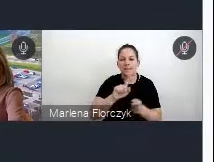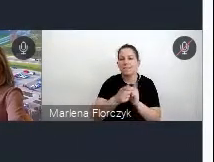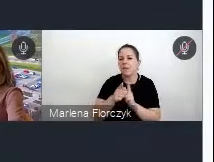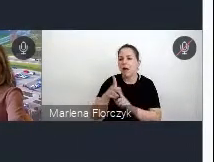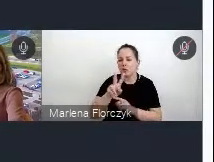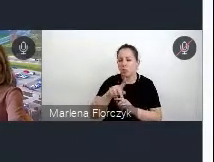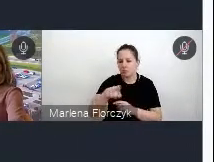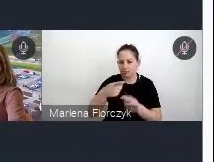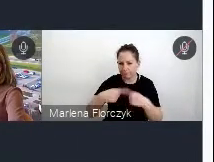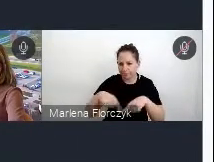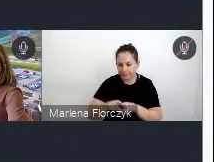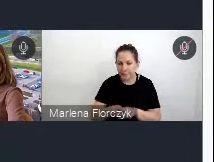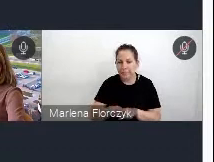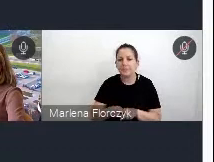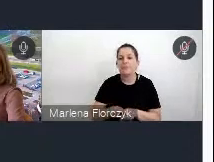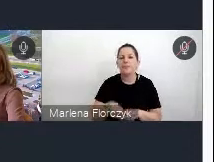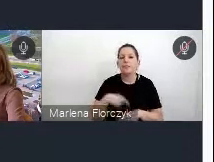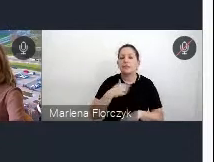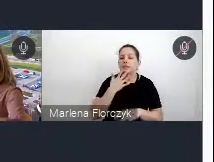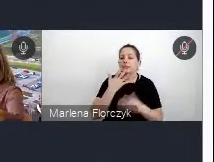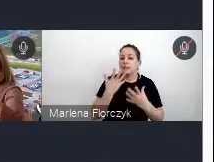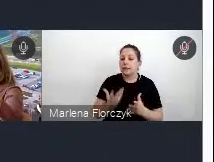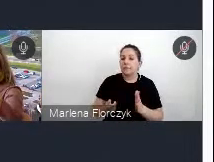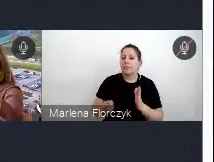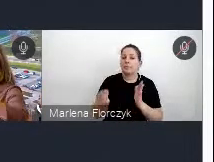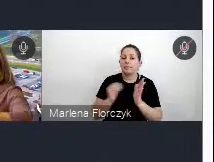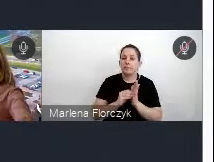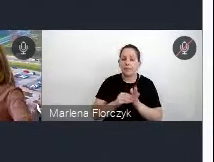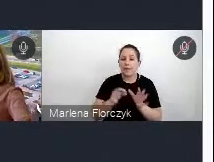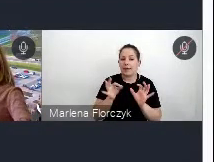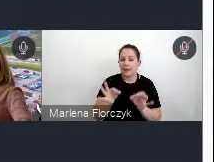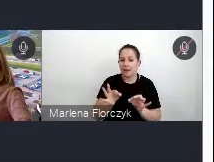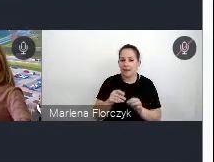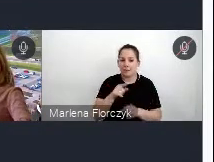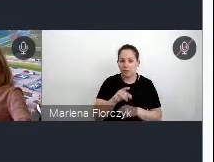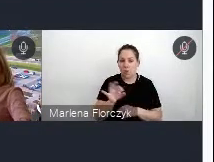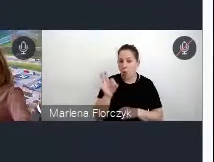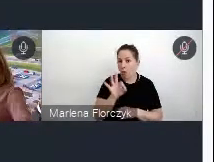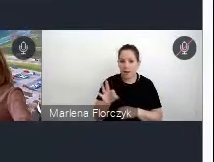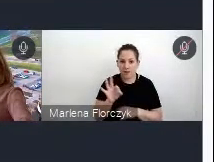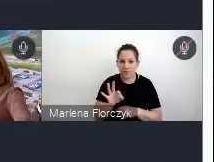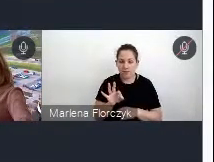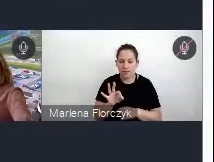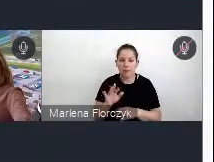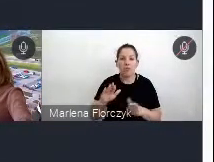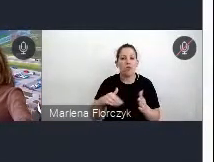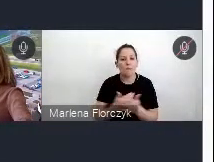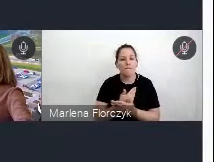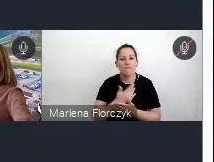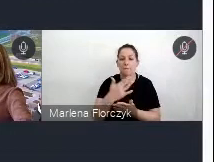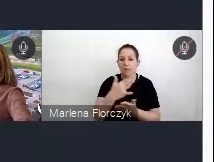ale chcemy wprowadzić teraz przy tej okazji nowy program czynszowy.